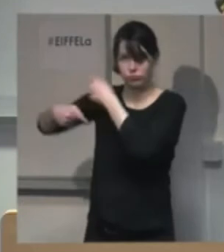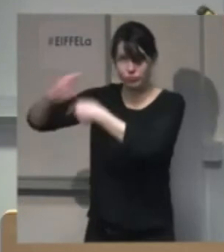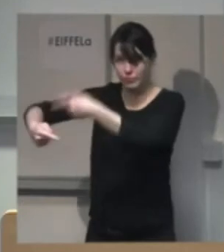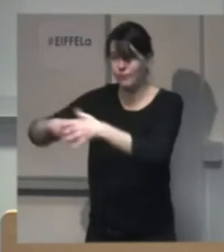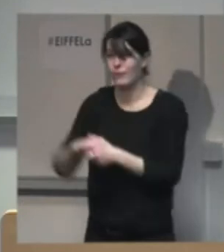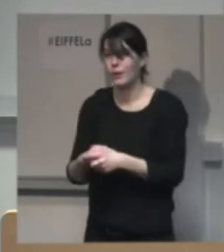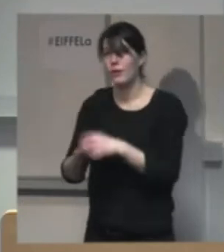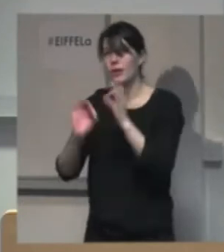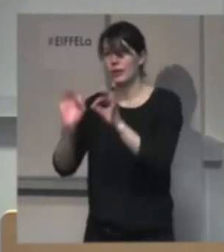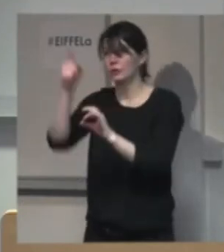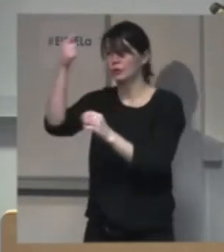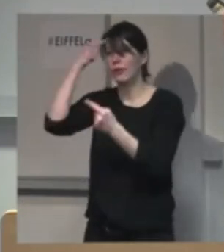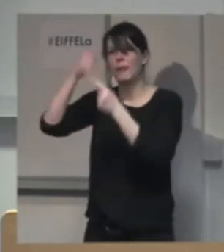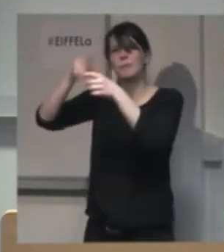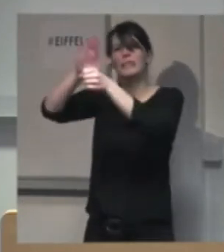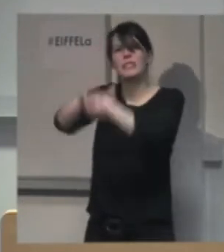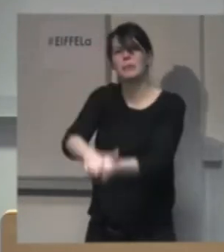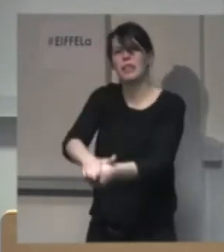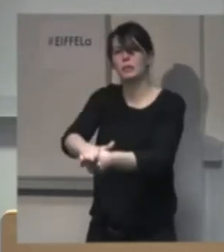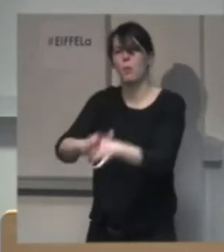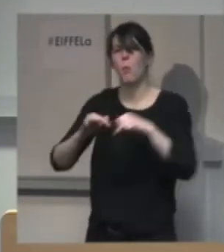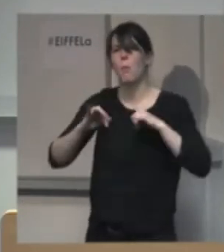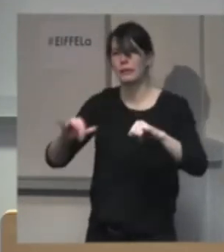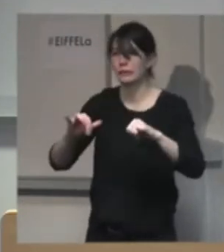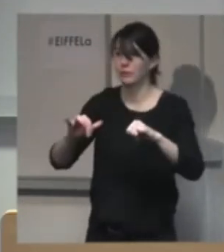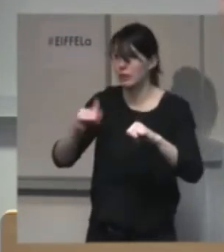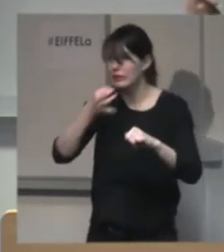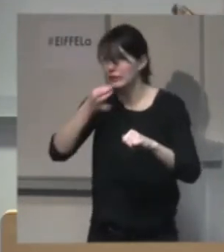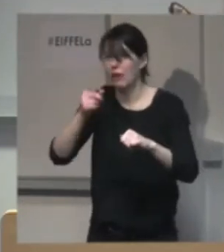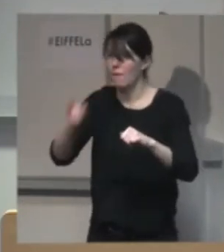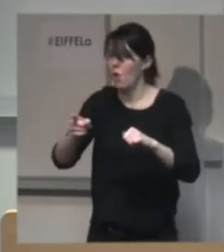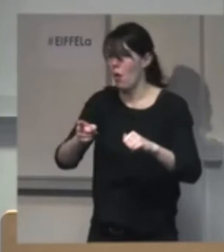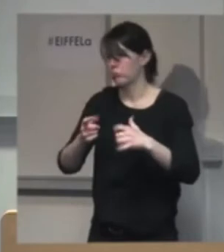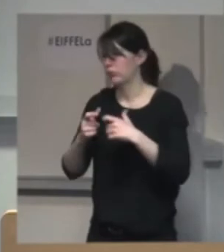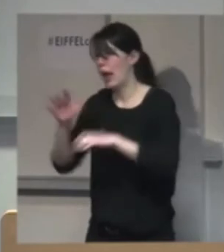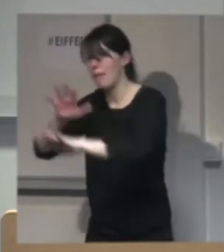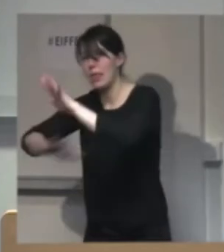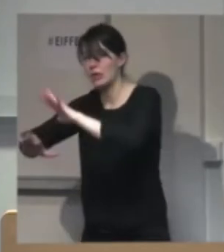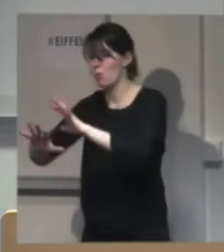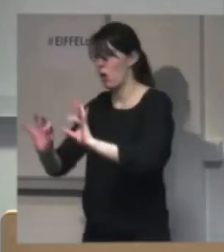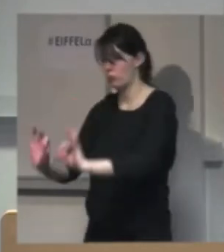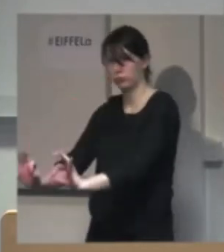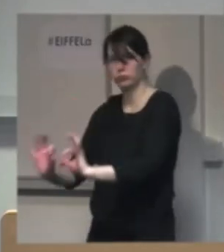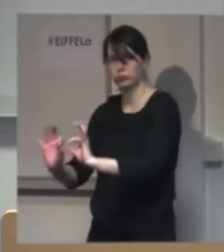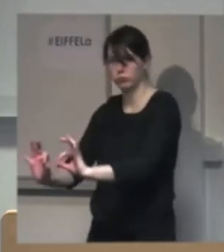Avec le concept de discrimination passive, il y a une obligation d'aménagement raisonnable. Donc ça, c'est une théorie qui a été confirmée